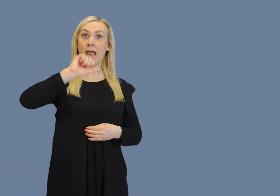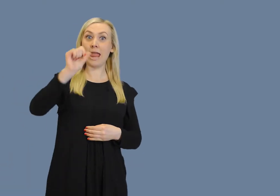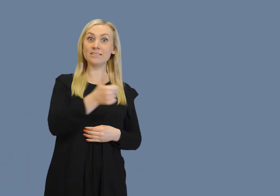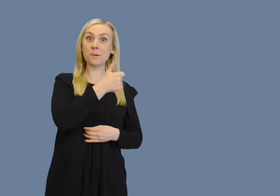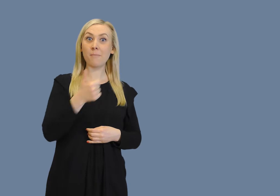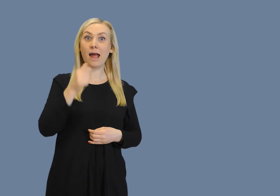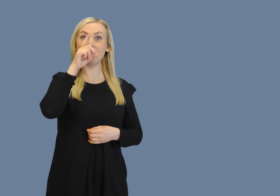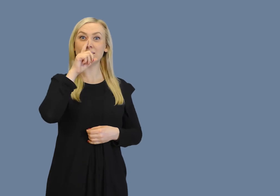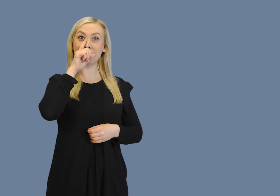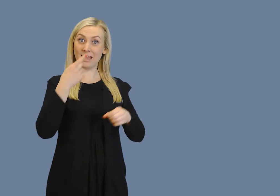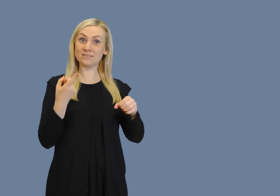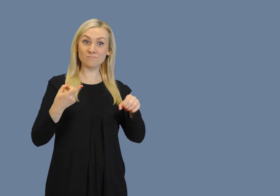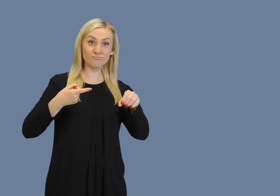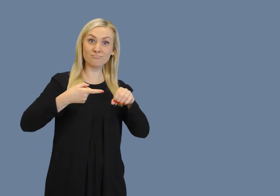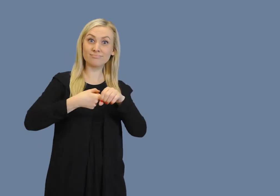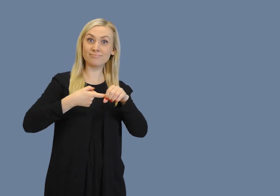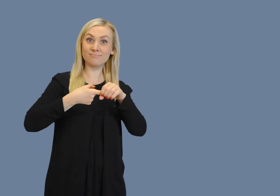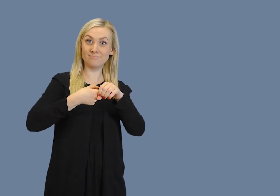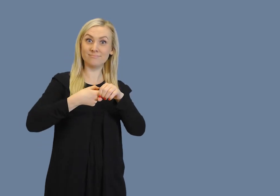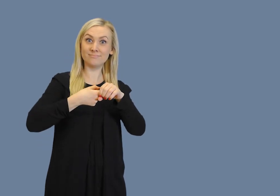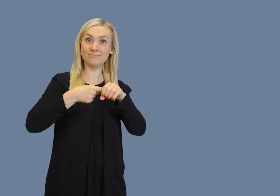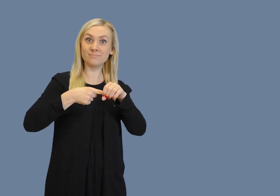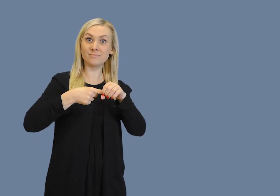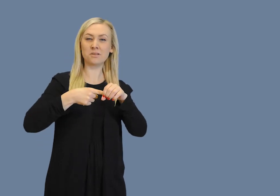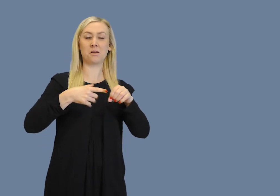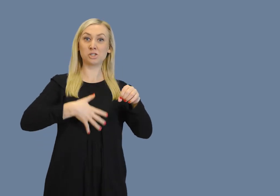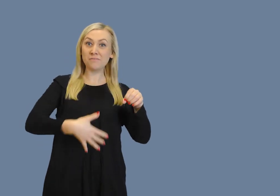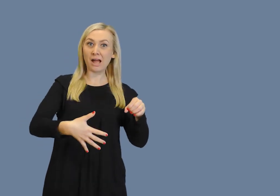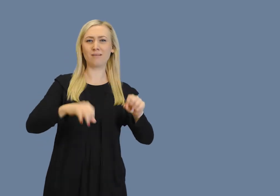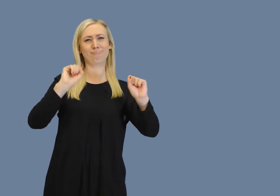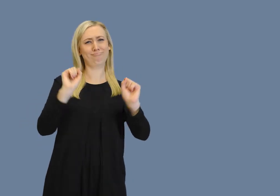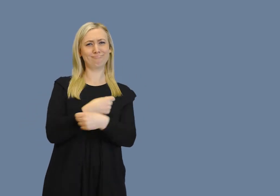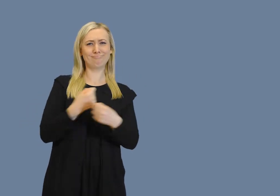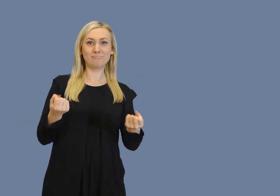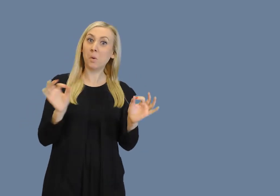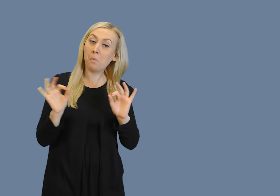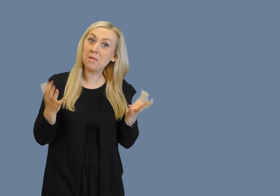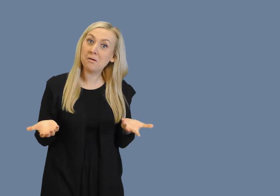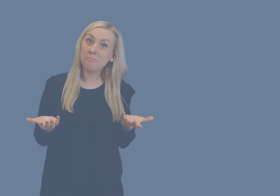Beim ersten Mal Sex kann ich doch nicht schwanger werden. Oder?